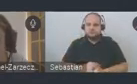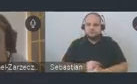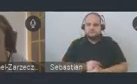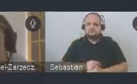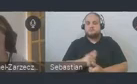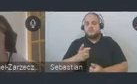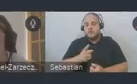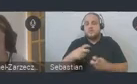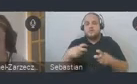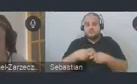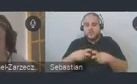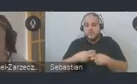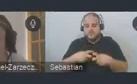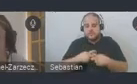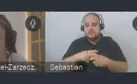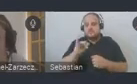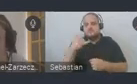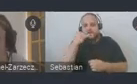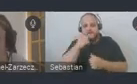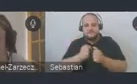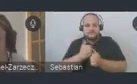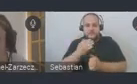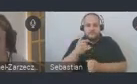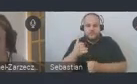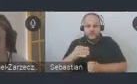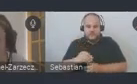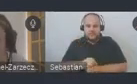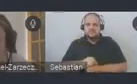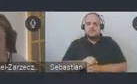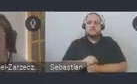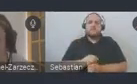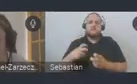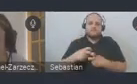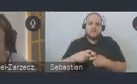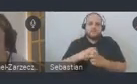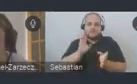"Obsługa Internetu i urządzeń mobilnych". "Internet", Facebook", e-mail".